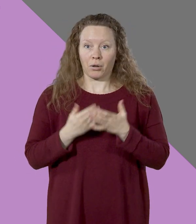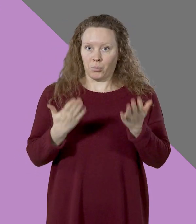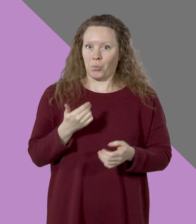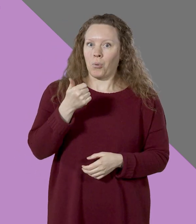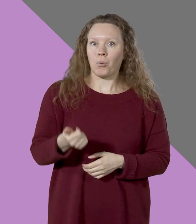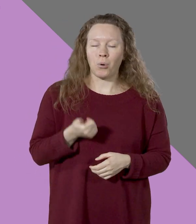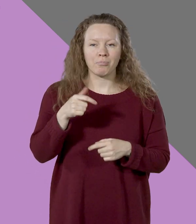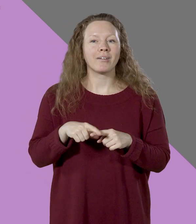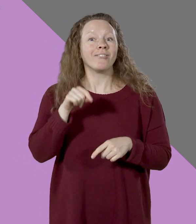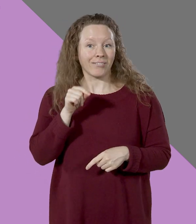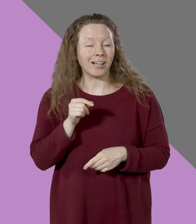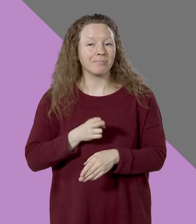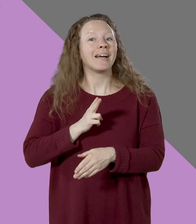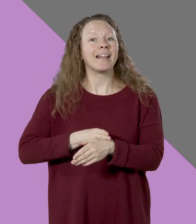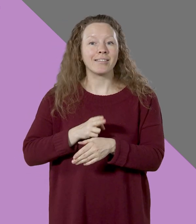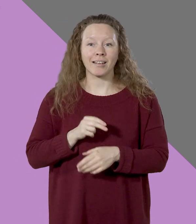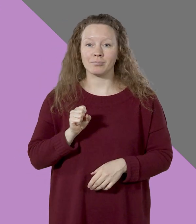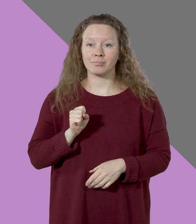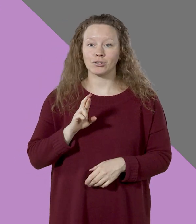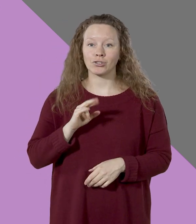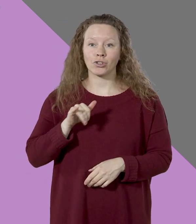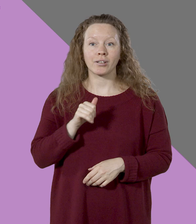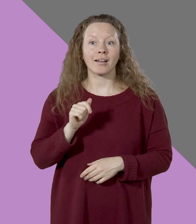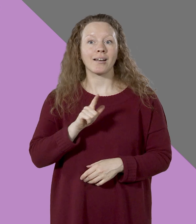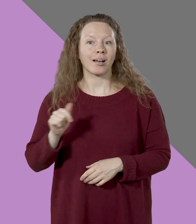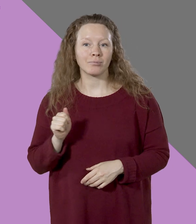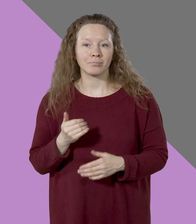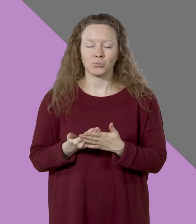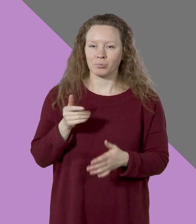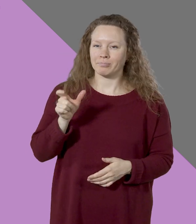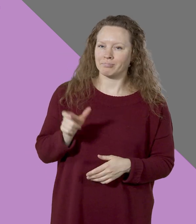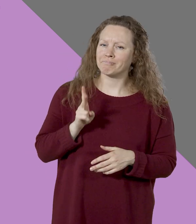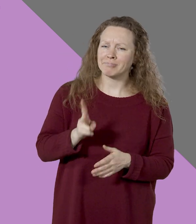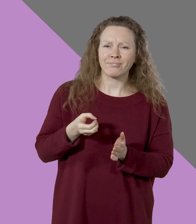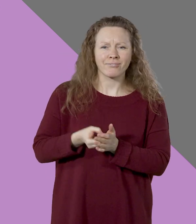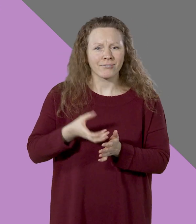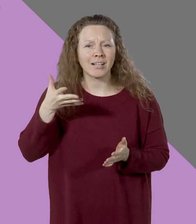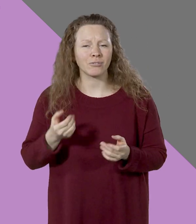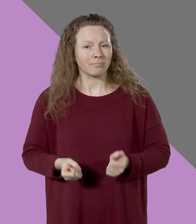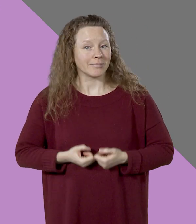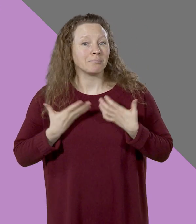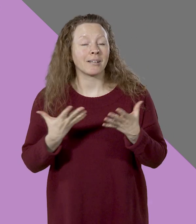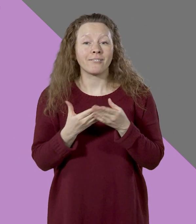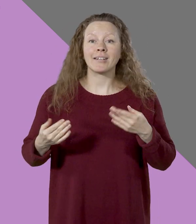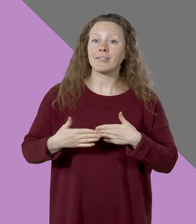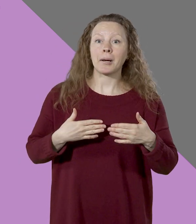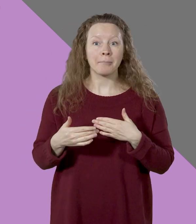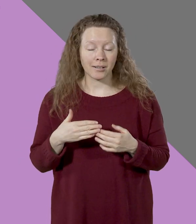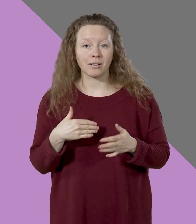I år föll valet på Henna Syrjälä för hennes värdefulla och inspirerande frivilligarbete -